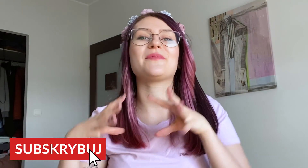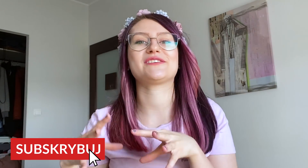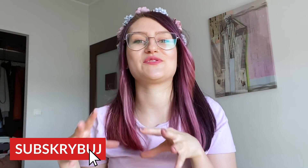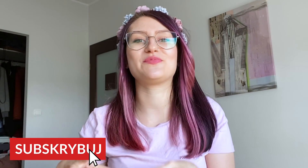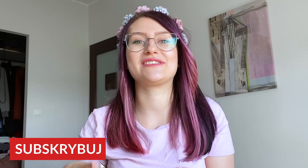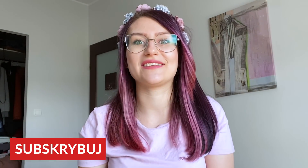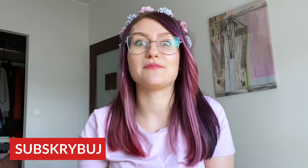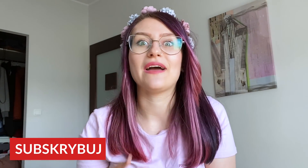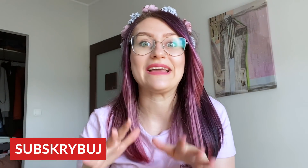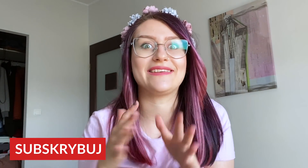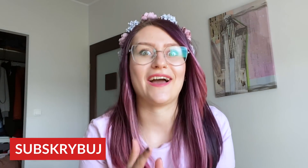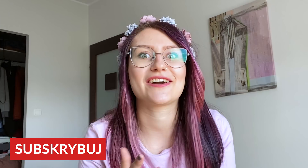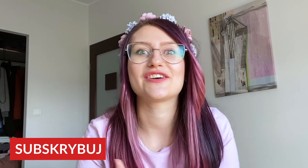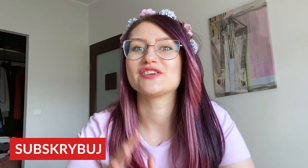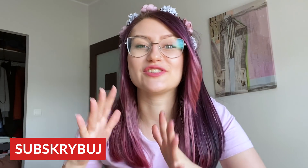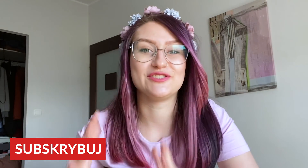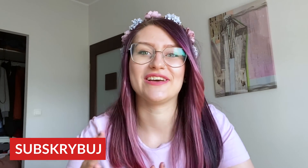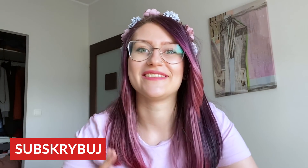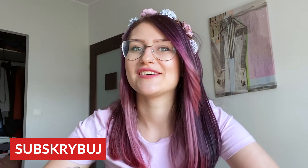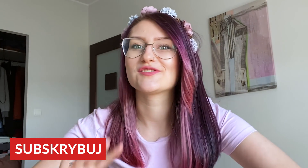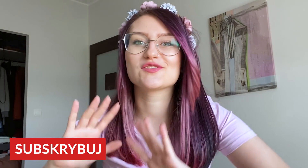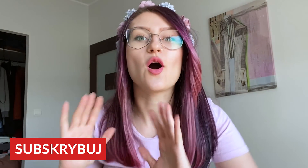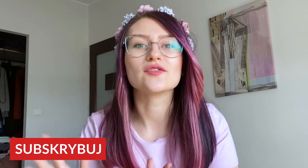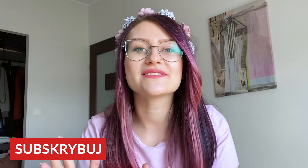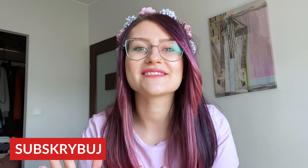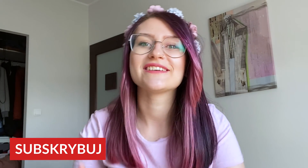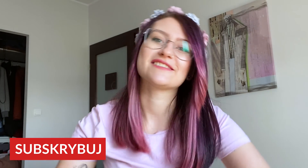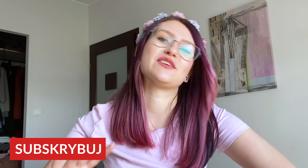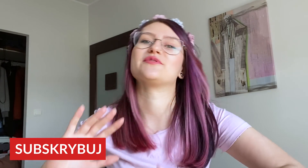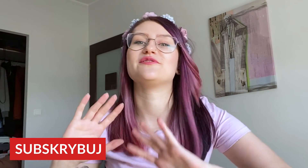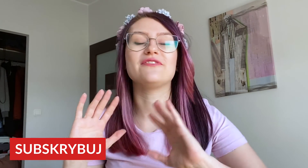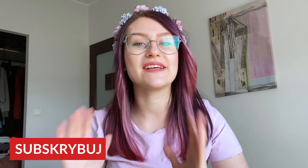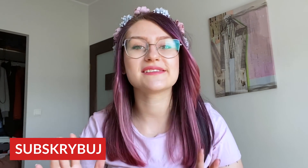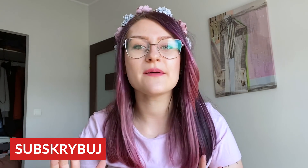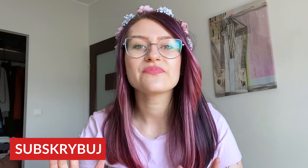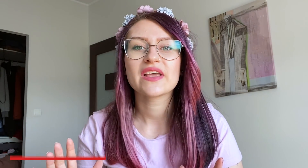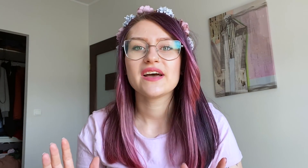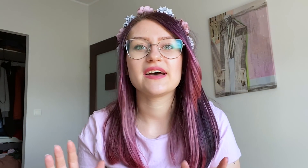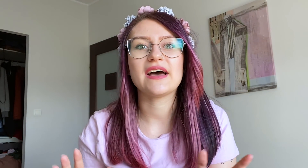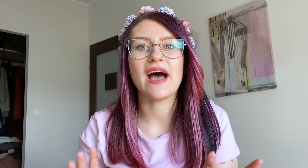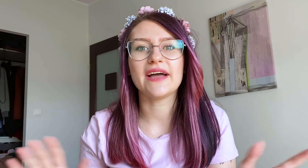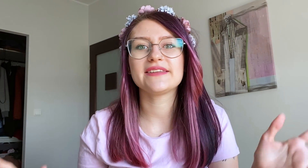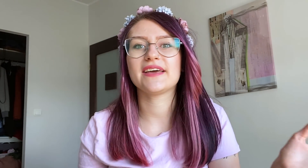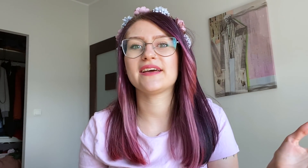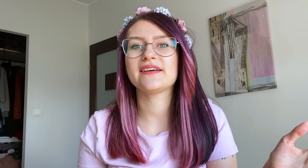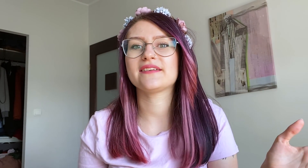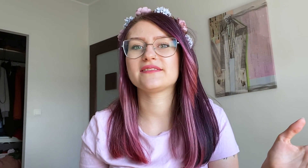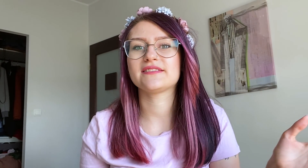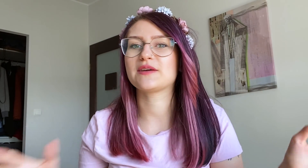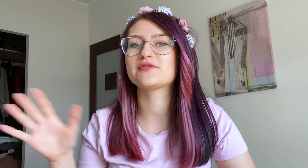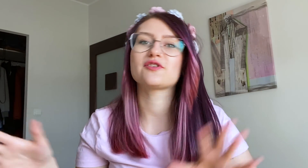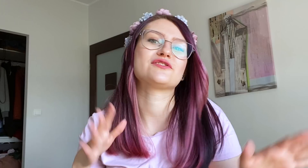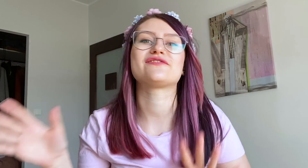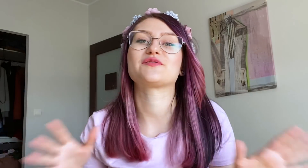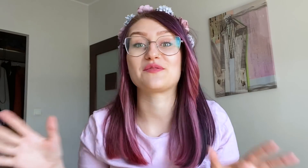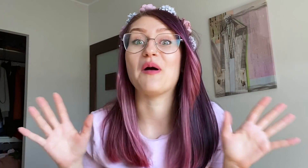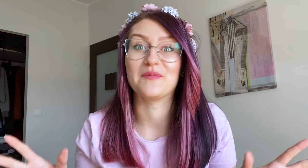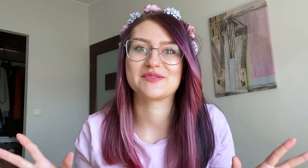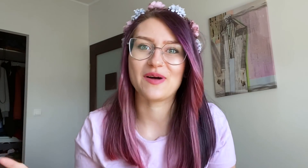a ma się skupić na tym jak, gdzie, skąd zdobyć wiedzę, a nie jakby skąd się wziął ten pomysł,